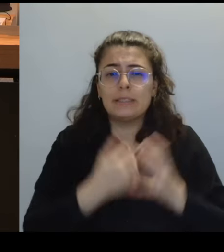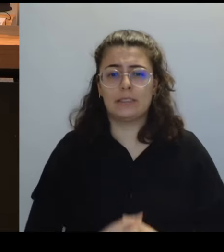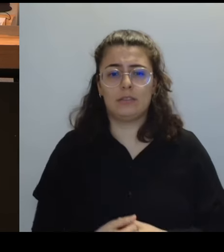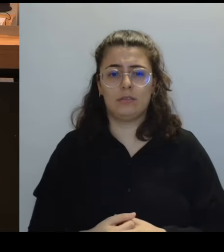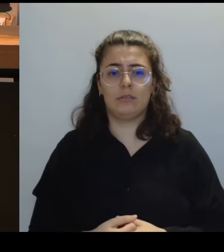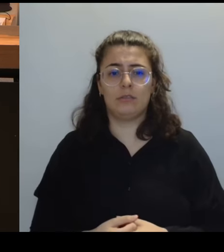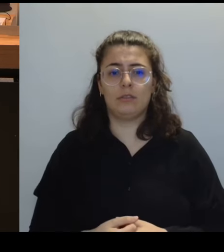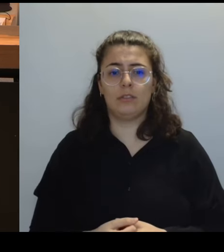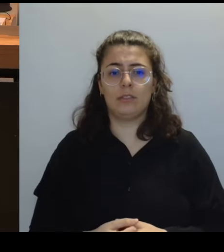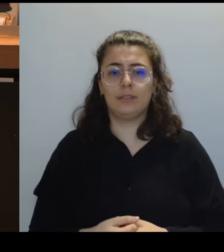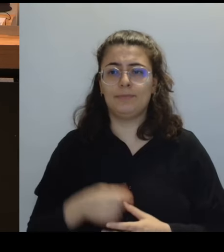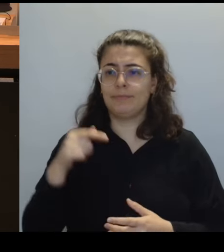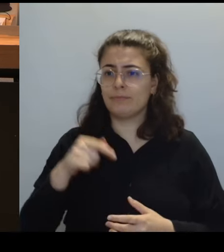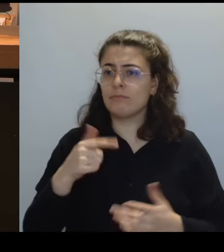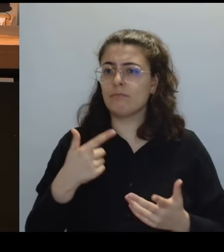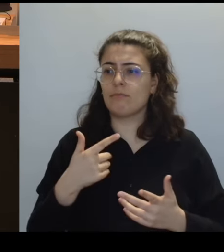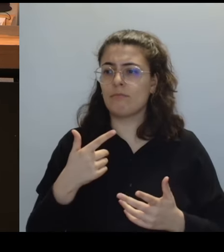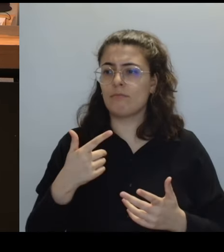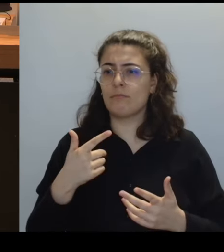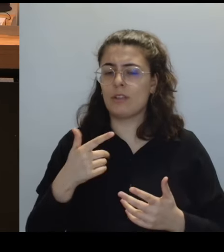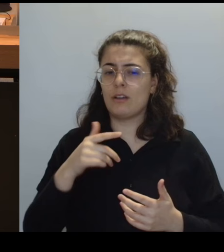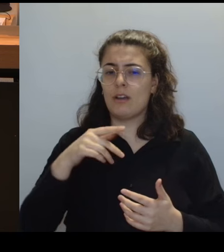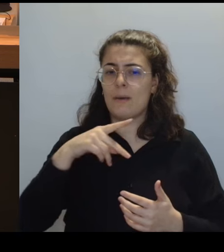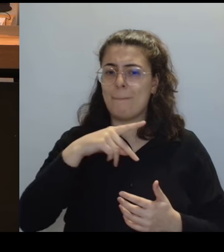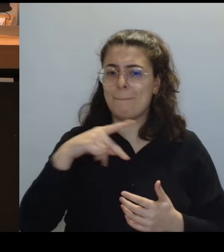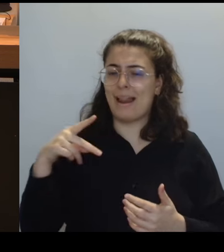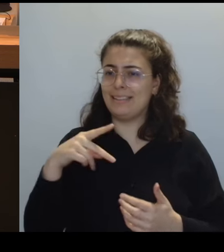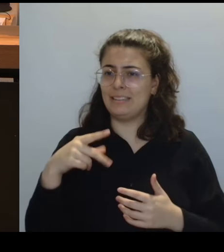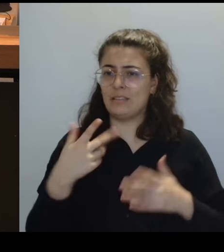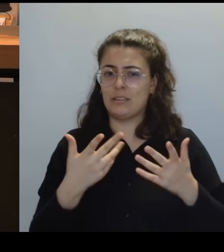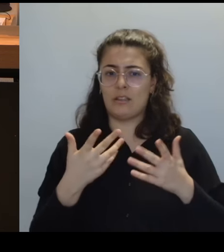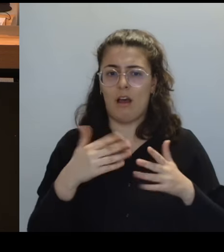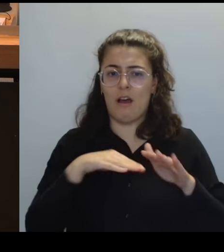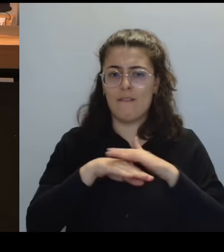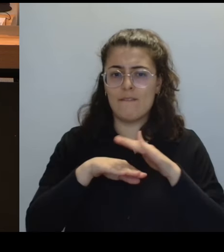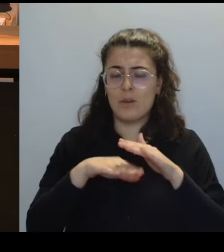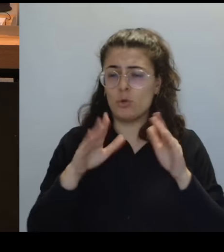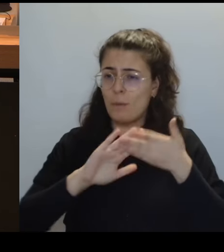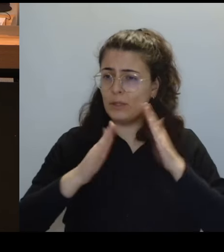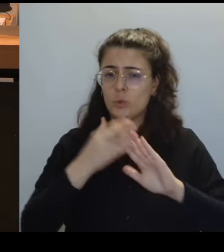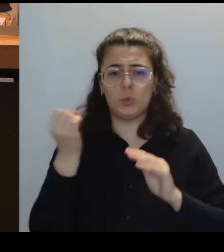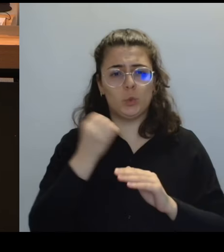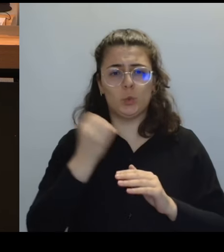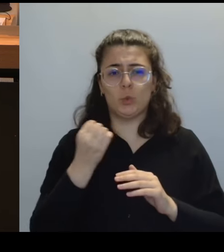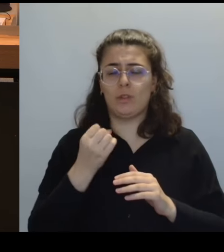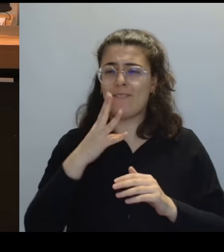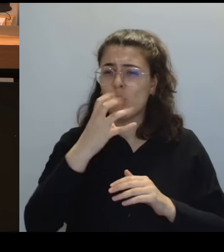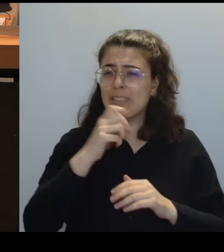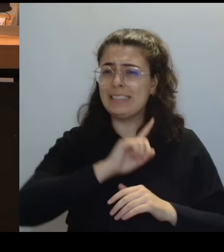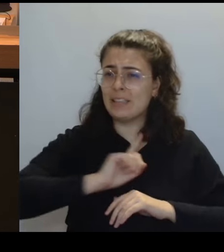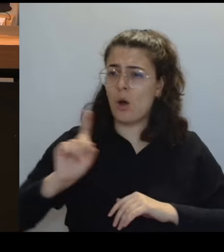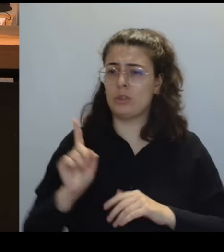Ungefähr 40.000 Palästinenser, die bereits hier leben. Was haben wir nach dem 7. Oktober in Berlin erlebt?